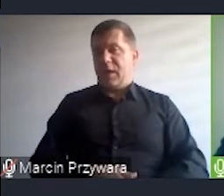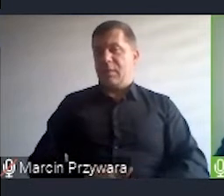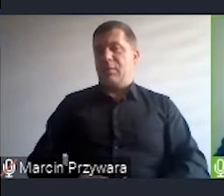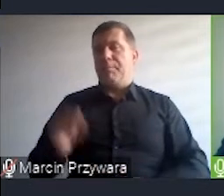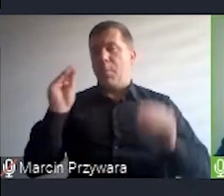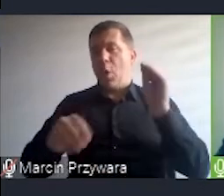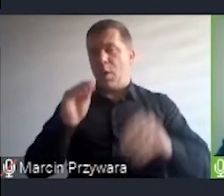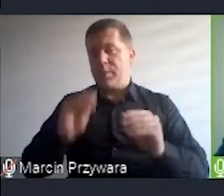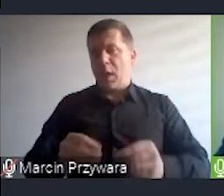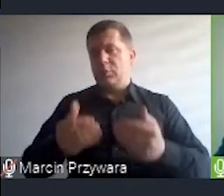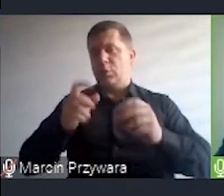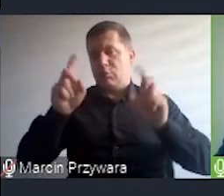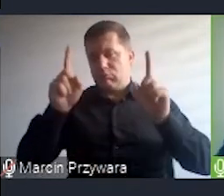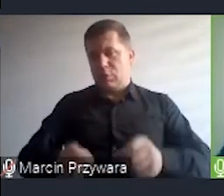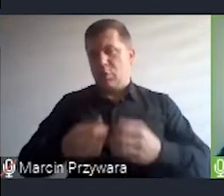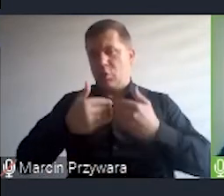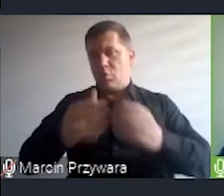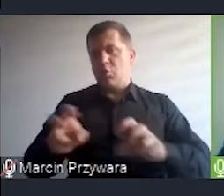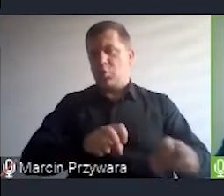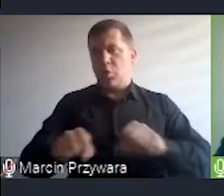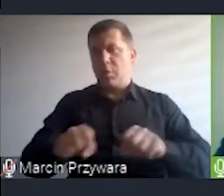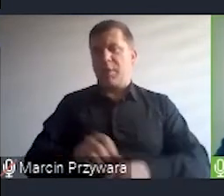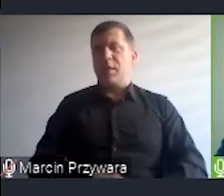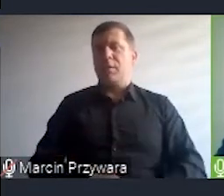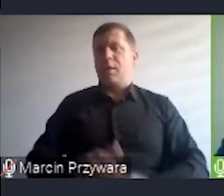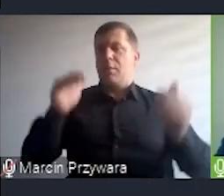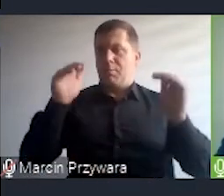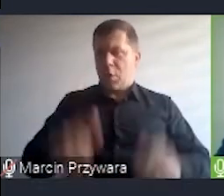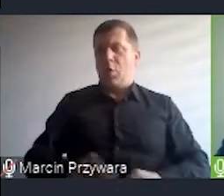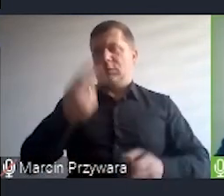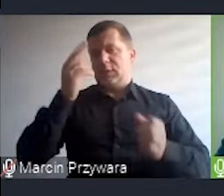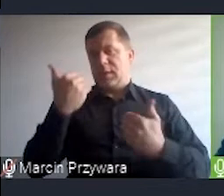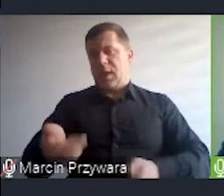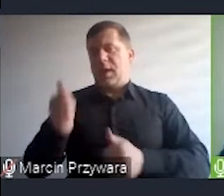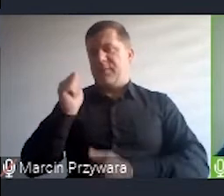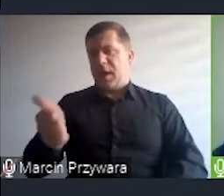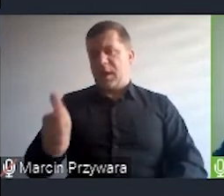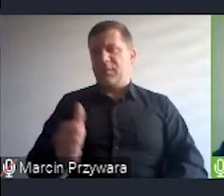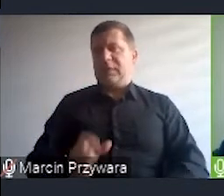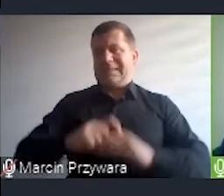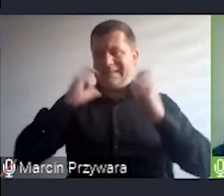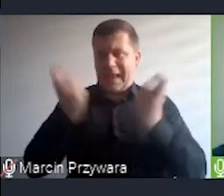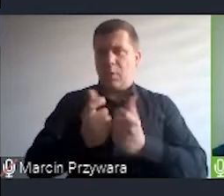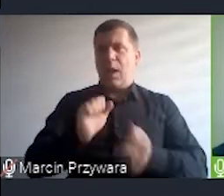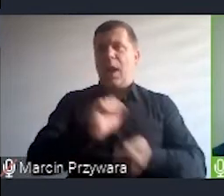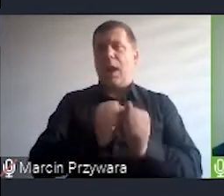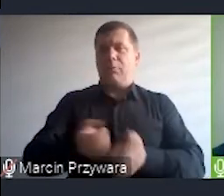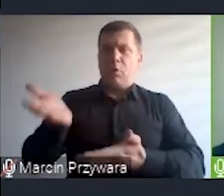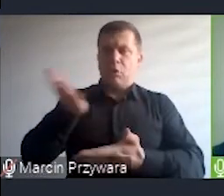uruchomienie – mogą być kwalifikowalne w całości lub części.